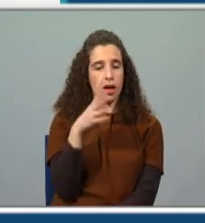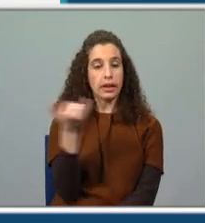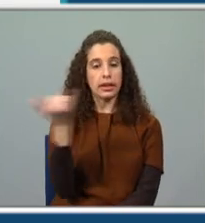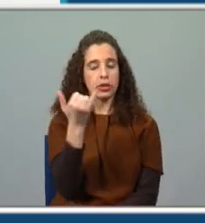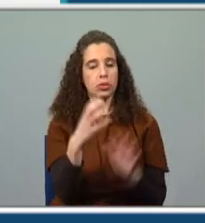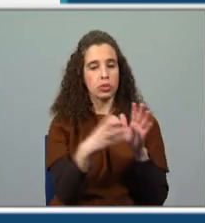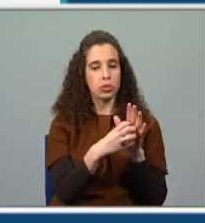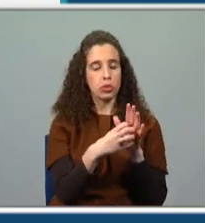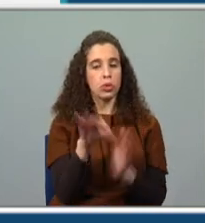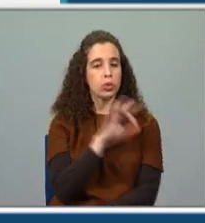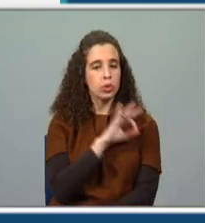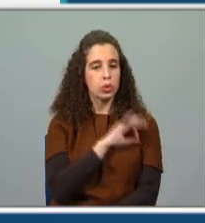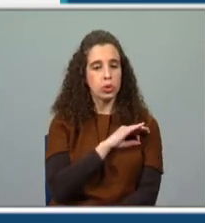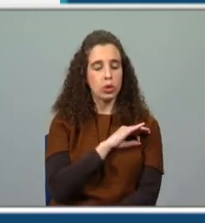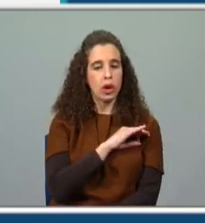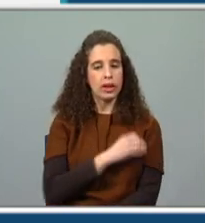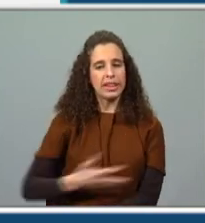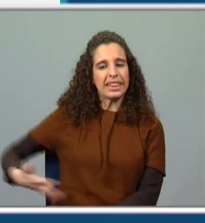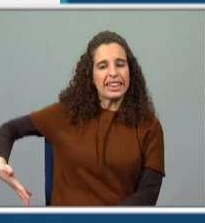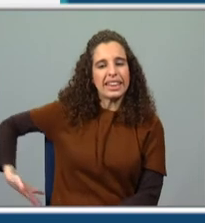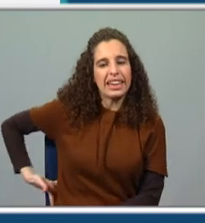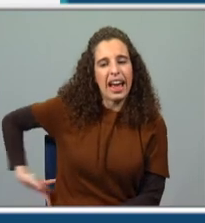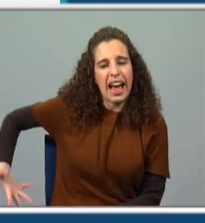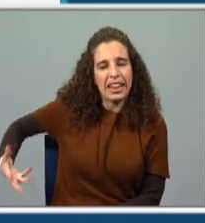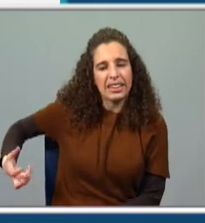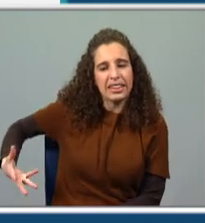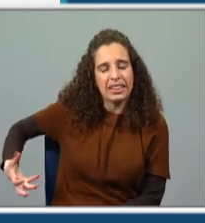segunda imagem temos um senhor que está magoado nas suas costas até têm a 第二張圖片我們有一位紳士他們的背部受傷了，他們甚至有